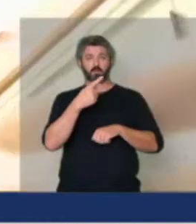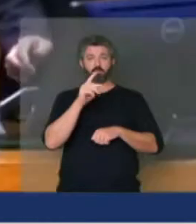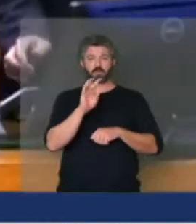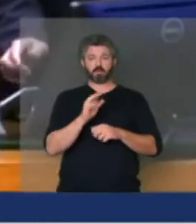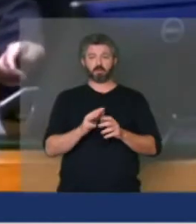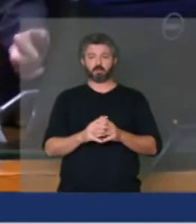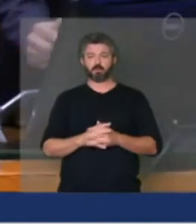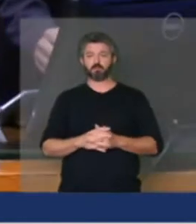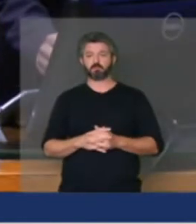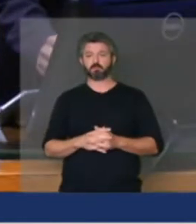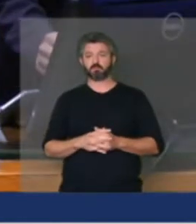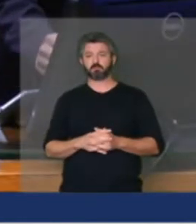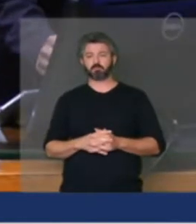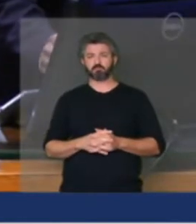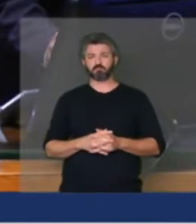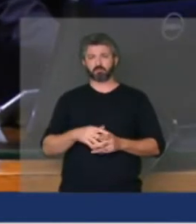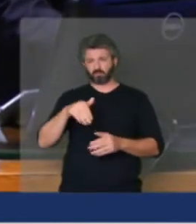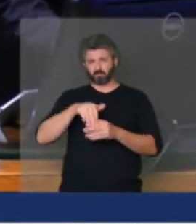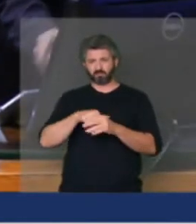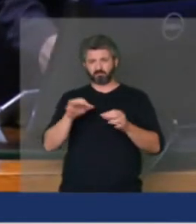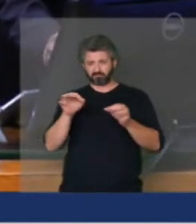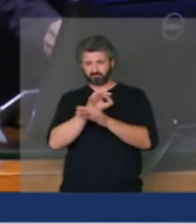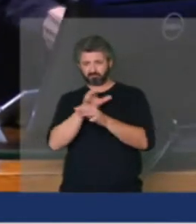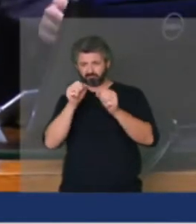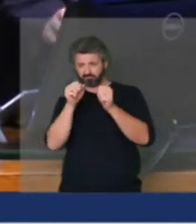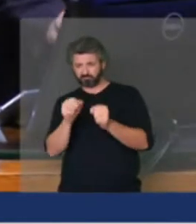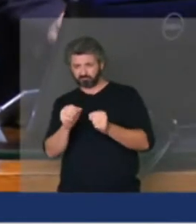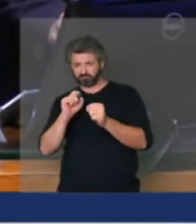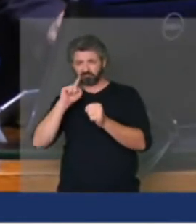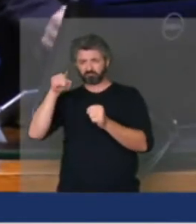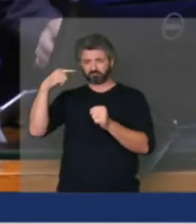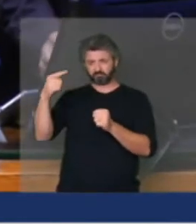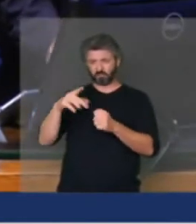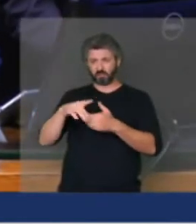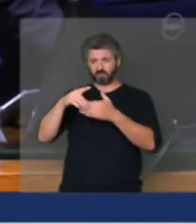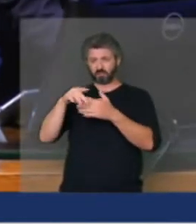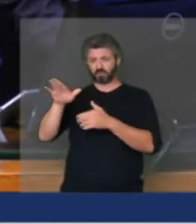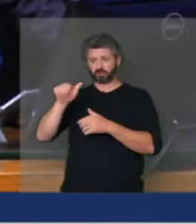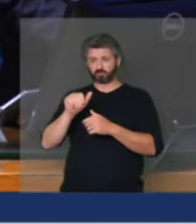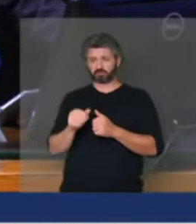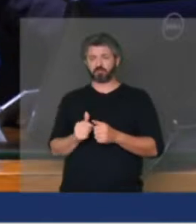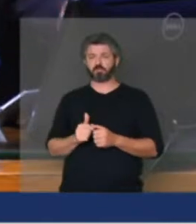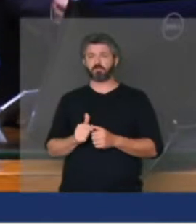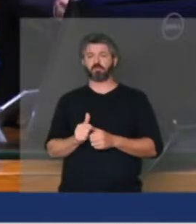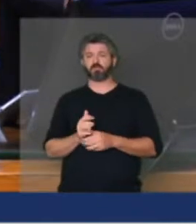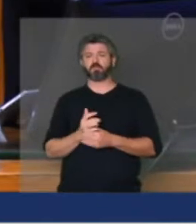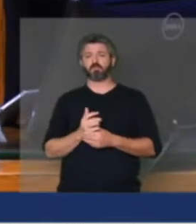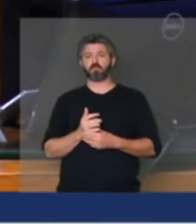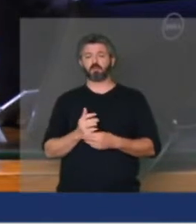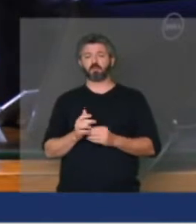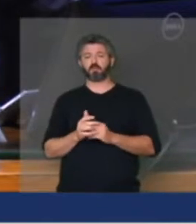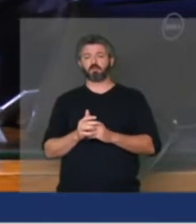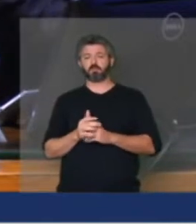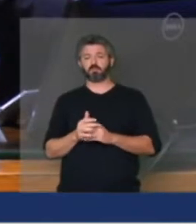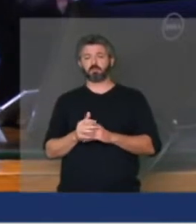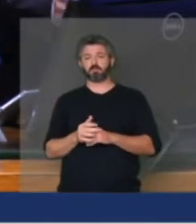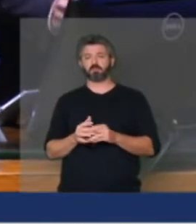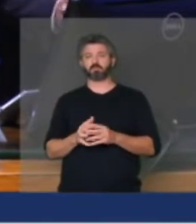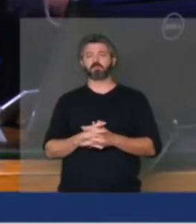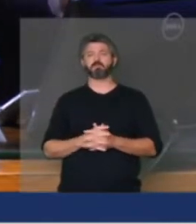LIDERANÇA PÔPT. -- [PRESIDENTE]: POSSO ENCERRAR... -- [DEPUTADA]: ORIENTAÇÃO. -- [PRESIDENTE]: EU VOU CONCLUIR A ORIENTAÇÃO, CALMA, REDE. [DEPUTADO]: AGUARDO O MOMENTO QUE LHE PARECER MAIS